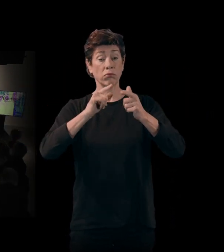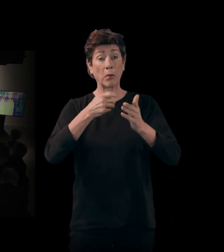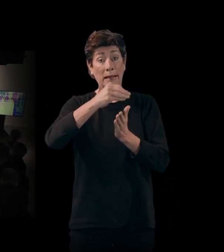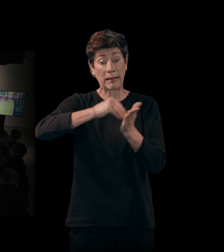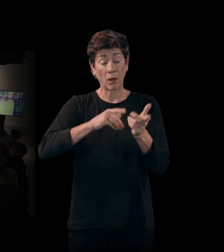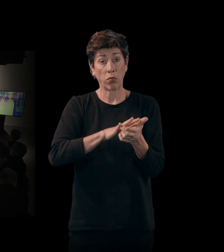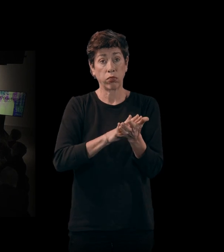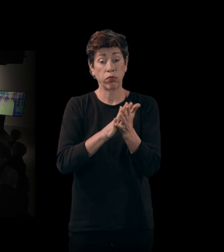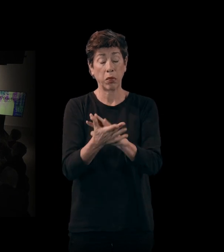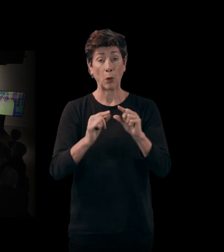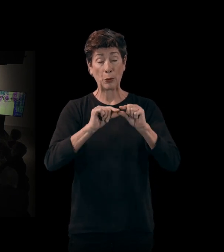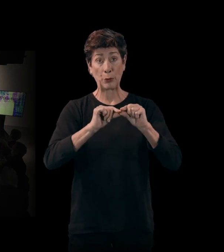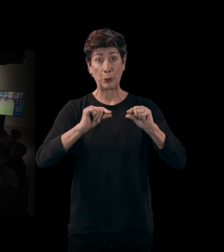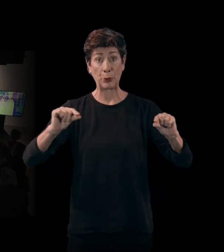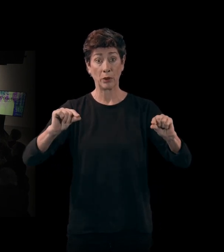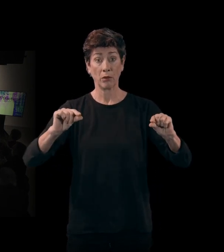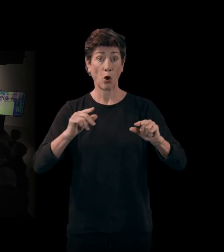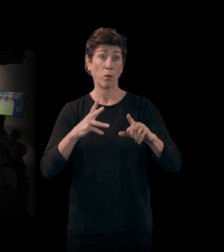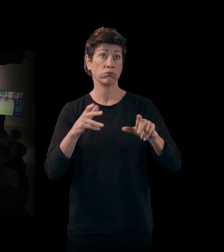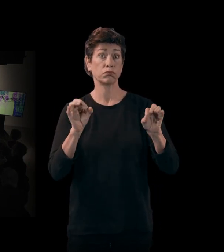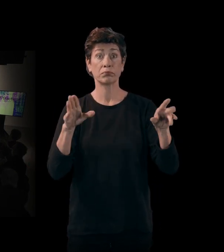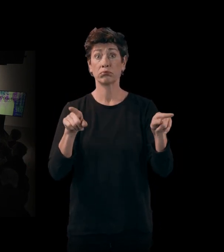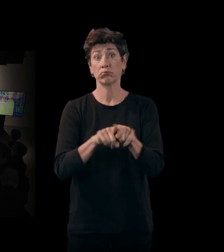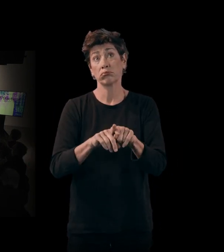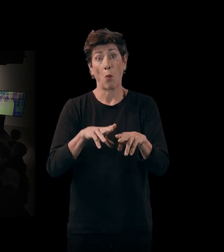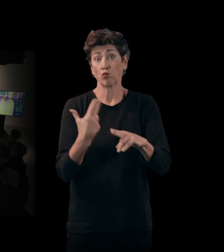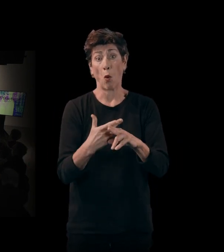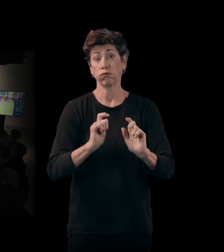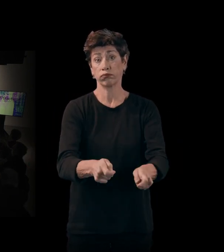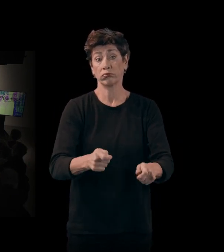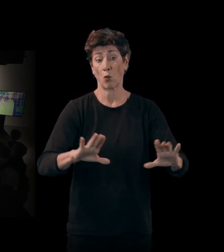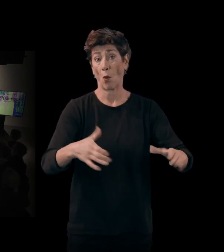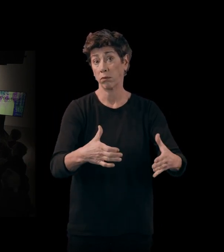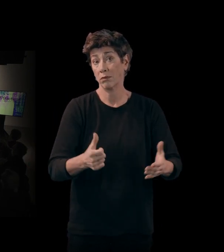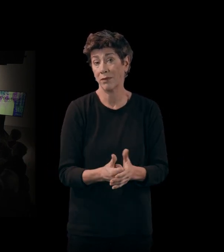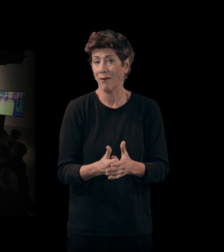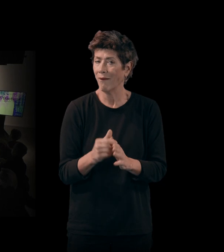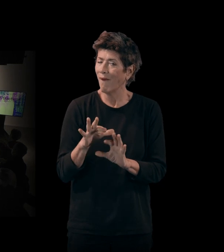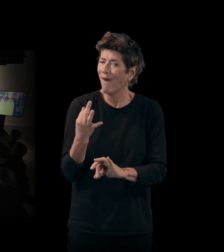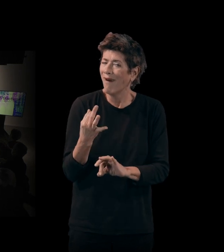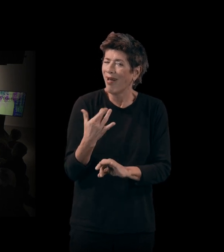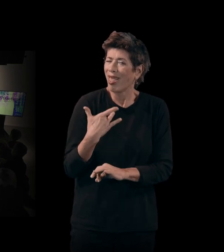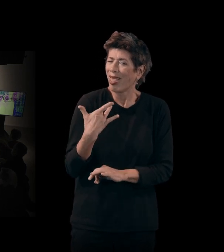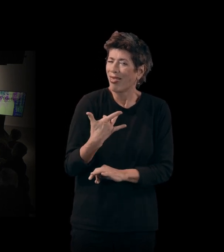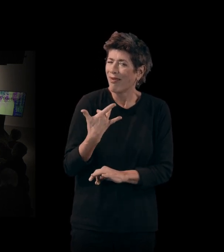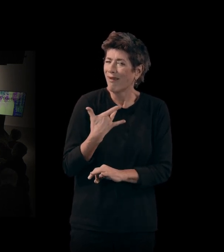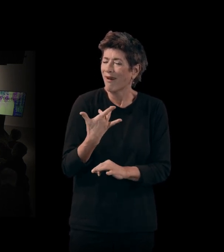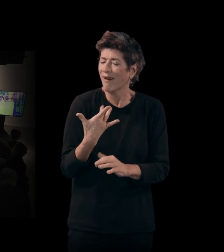Ça, c'est une compaction, c'est une trouvaille de langage, qui à la fois solutionne des choses et pose d'autres questions,